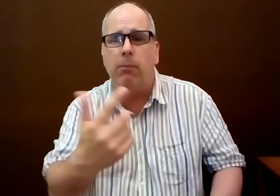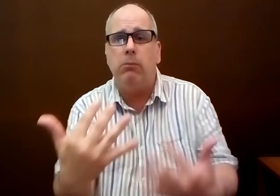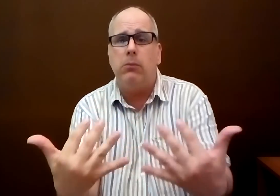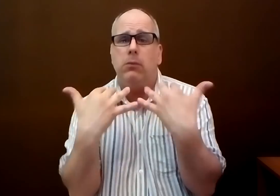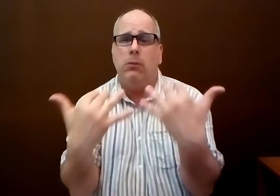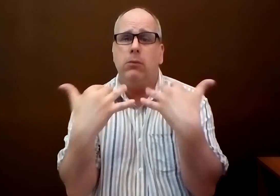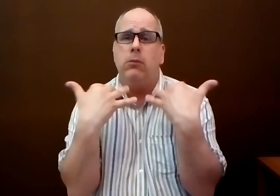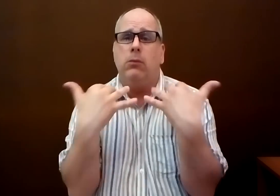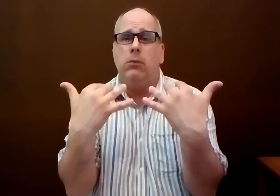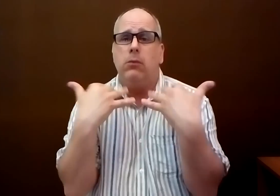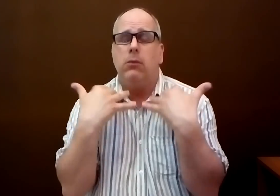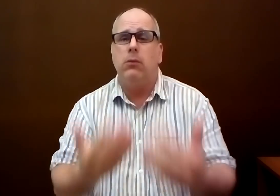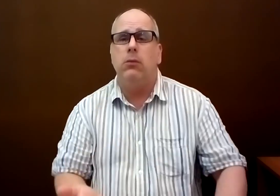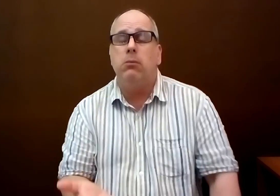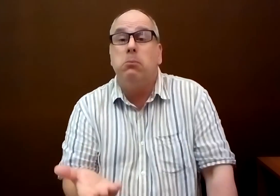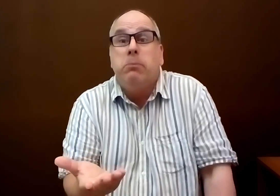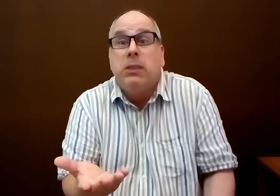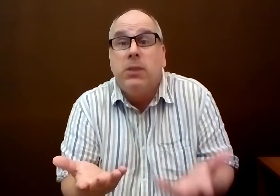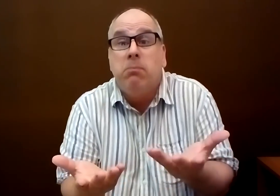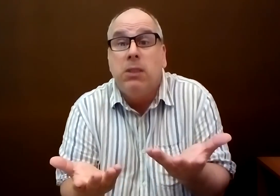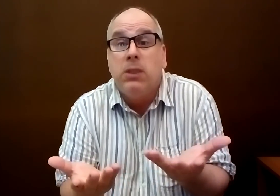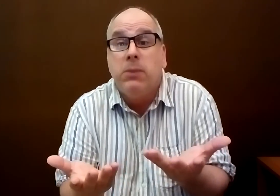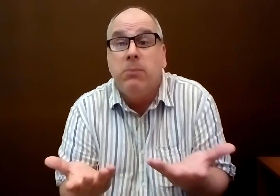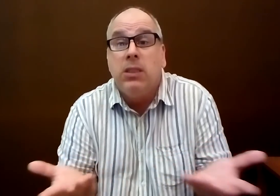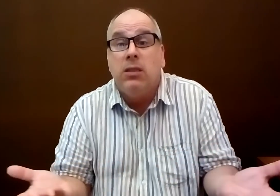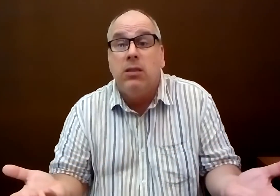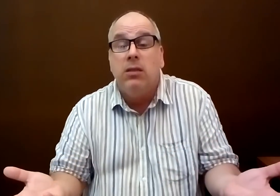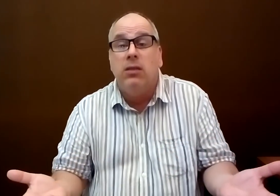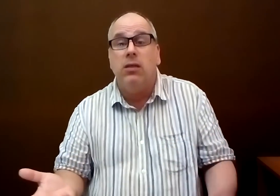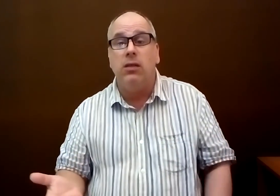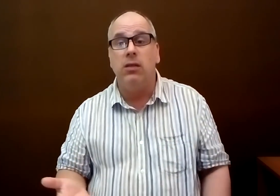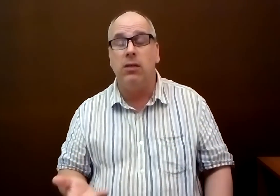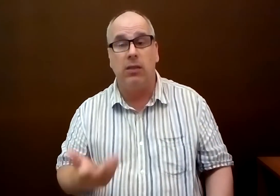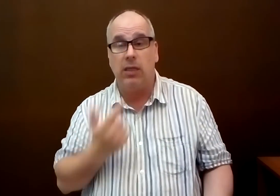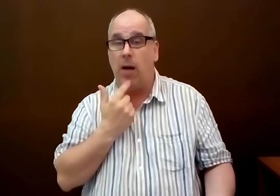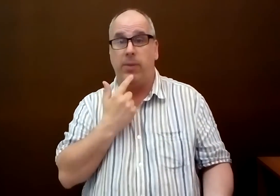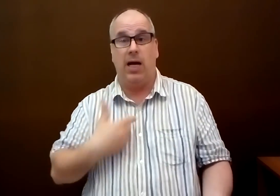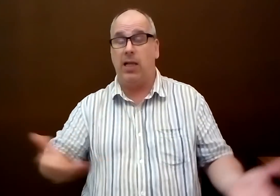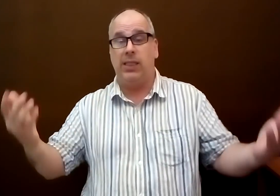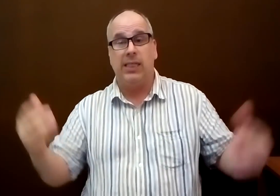rám zúdítasz mindenfélékkel. Ez mire is volt jó? Sajnos ez nekem nem tetszett!